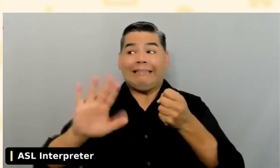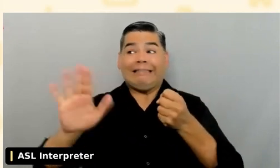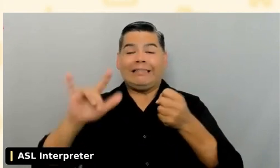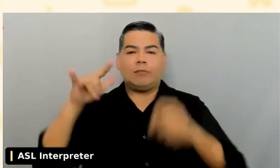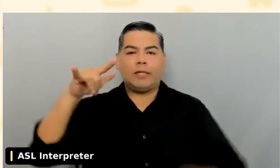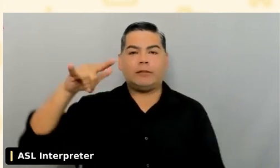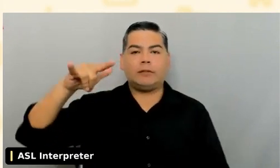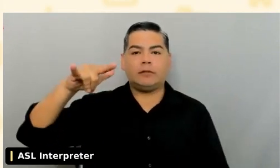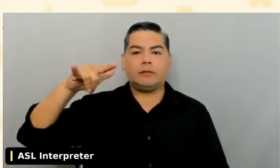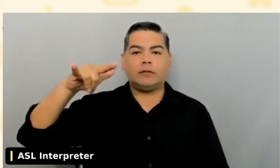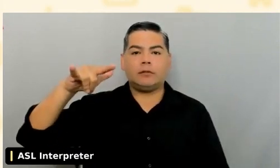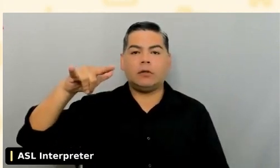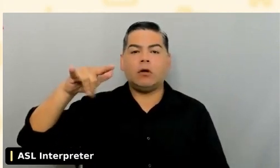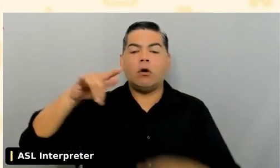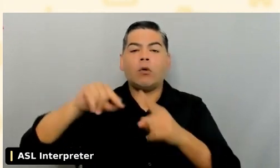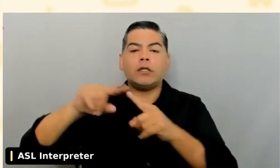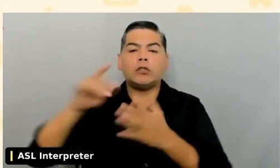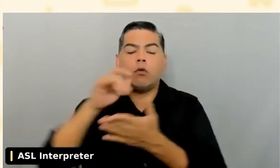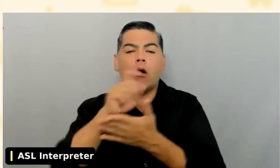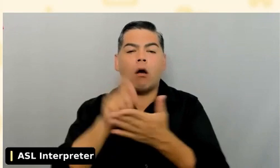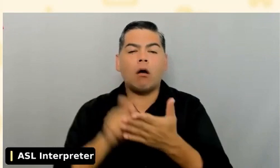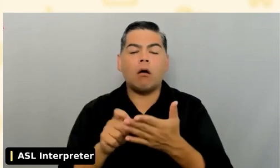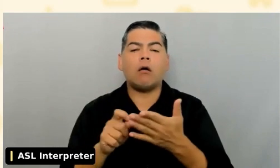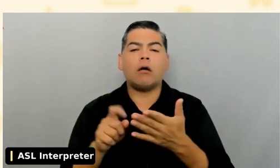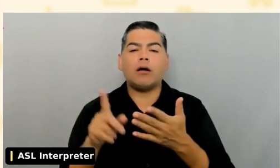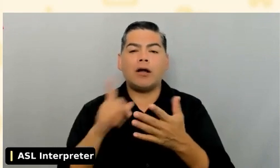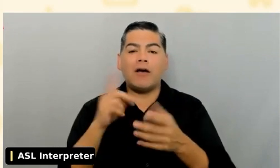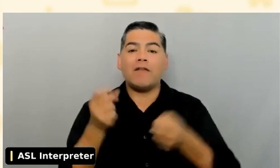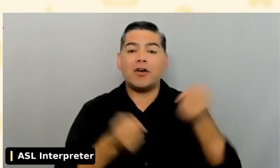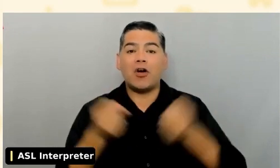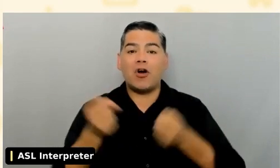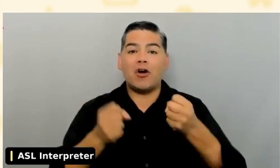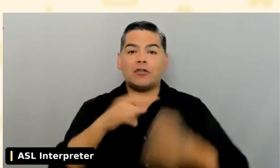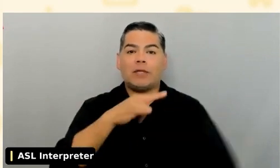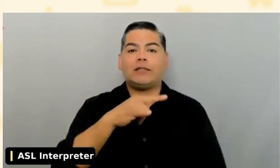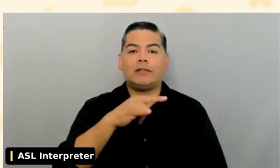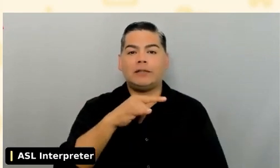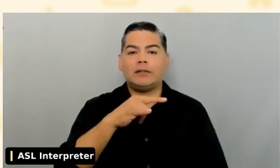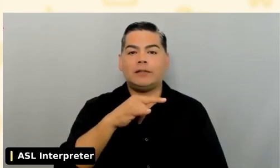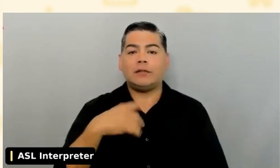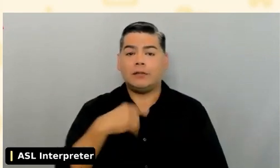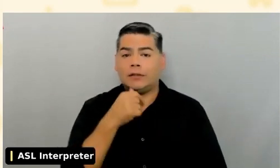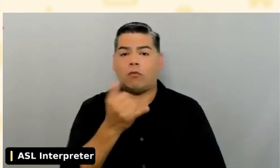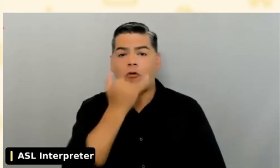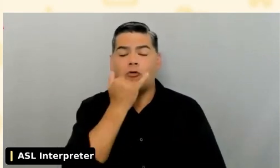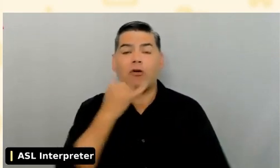cuando tenga que hacer una obra de arte de un automóvil y muestre un avión, no estaría mal, simplemente se estaría basando en lo que se le ha dicho.